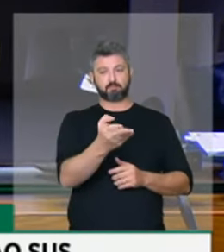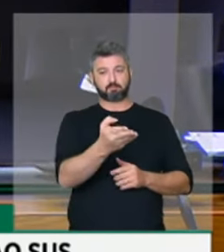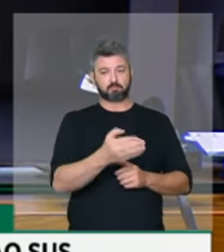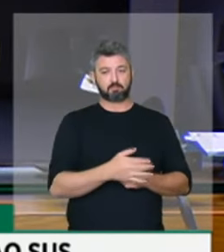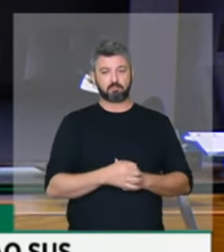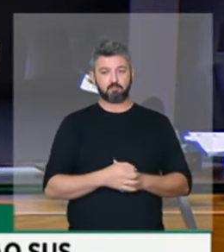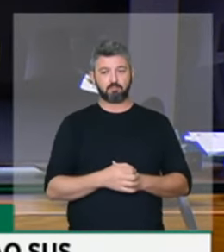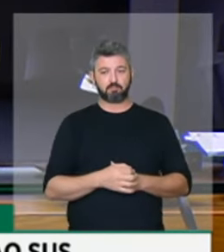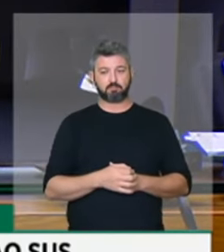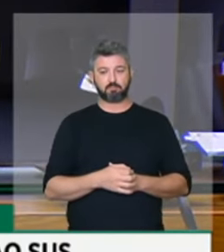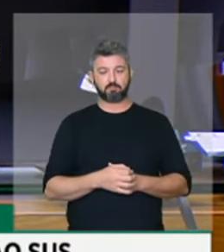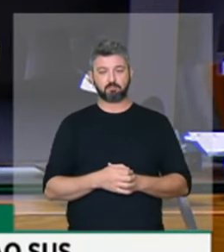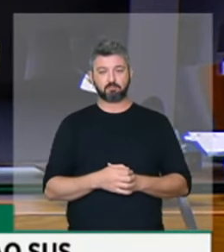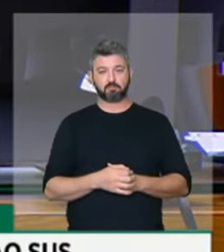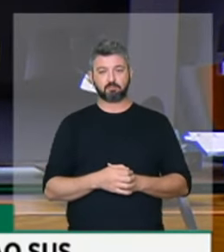TENTANDO AQUI, DEPUTADO POIT. DEPUTADO POIT E DEPOIS...